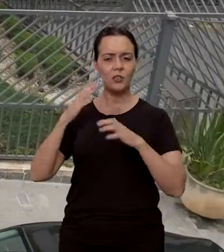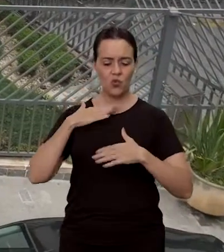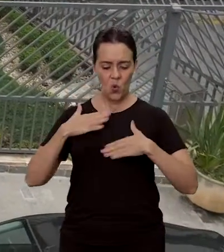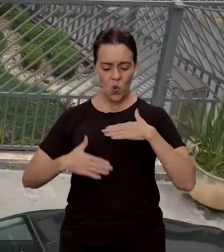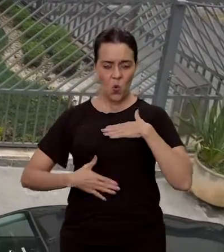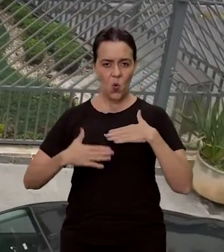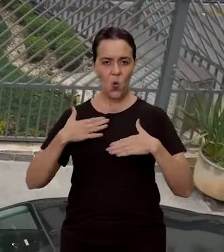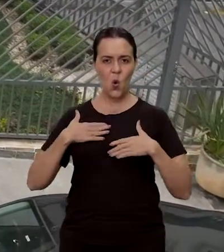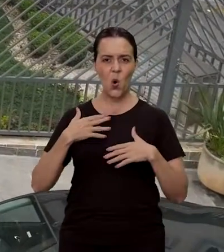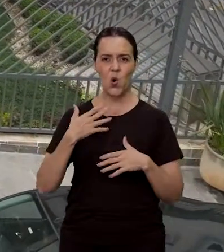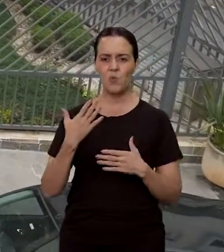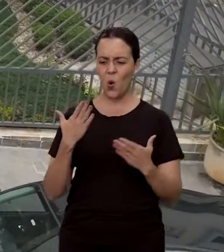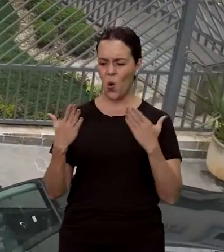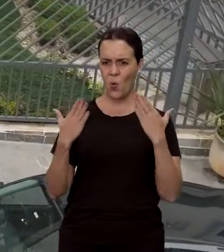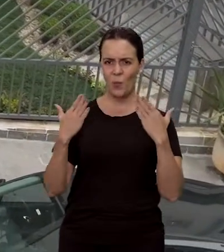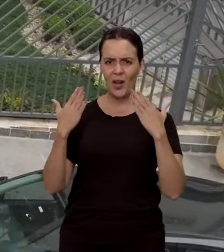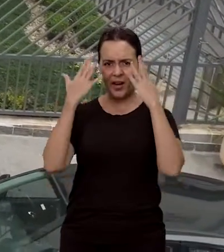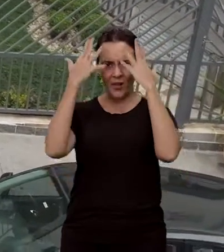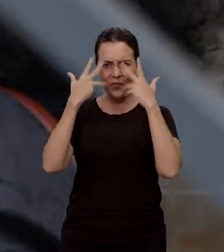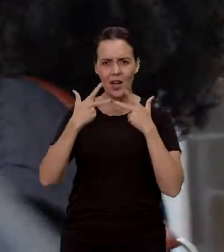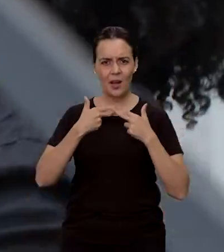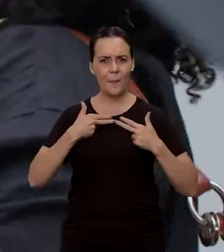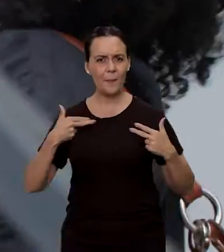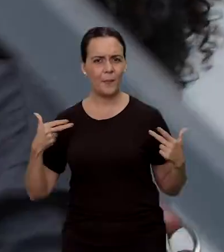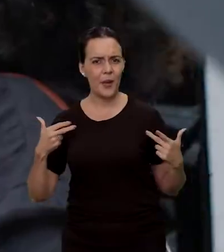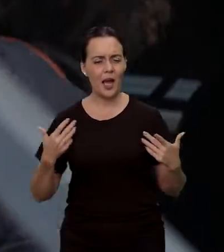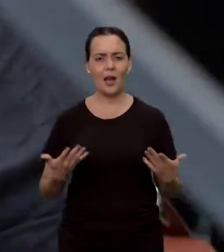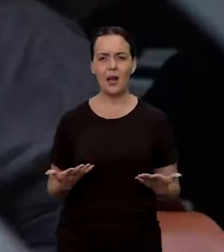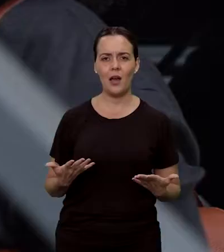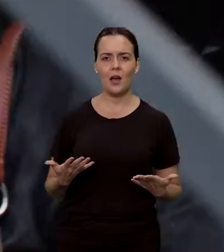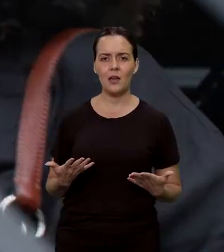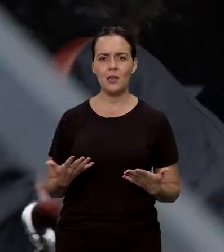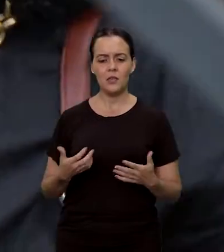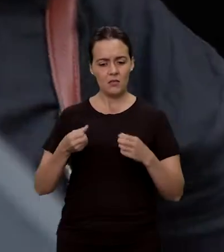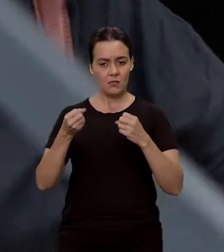à animalidade, como uma forma de justificar a opressão,